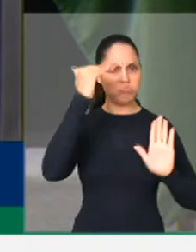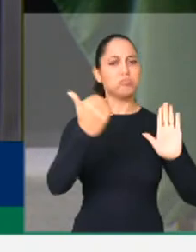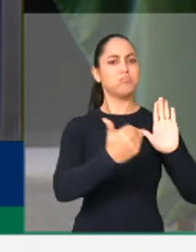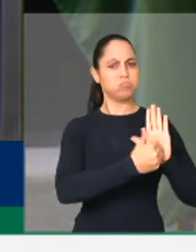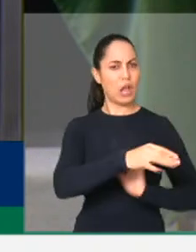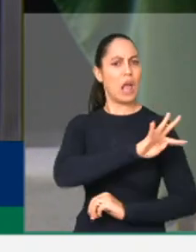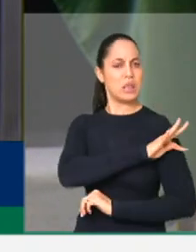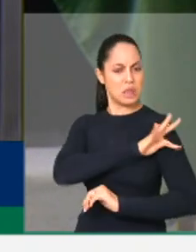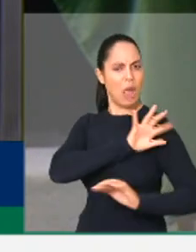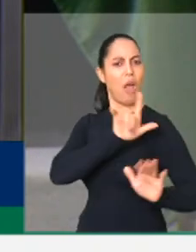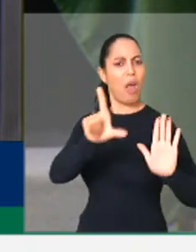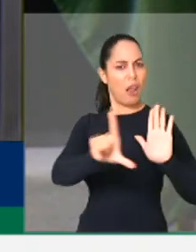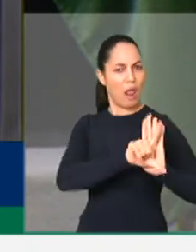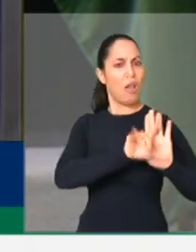2, 6, 13, 26. QUATRO. QUANTO AO MÉRITO. PELA APROVAÇÃO